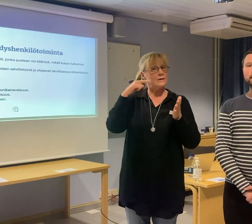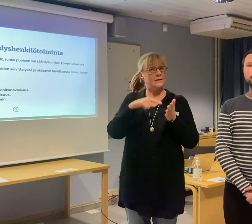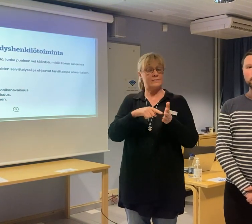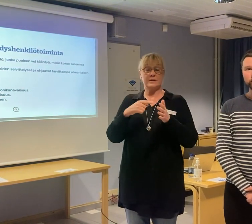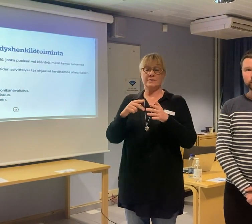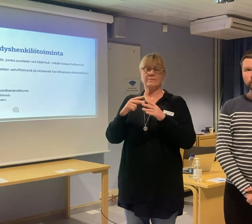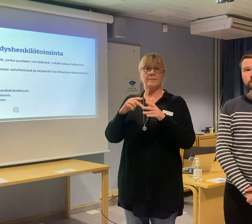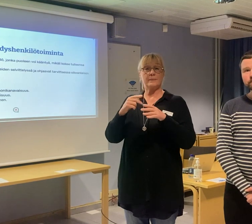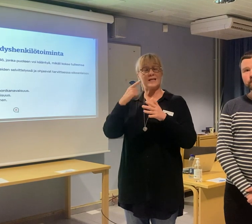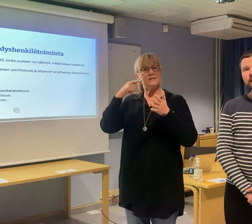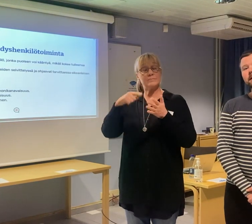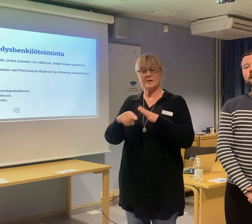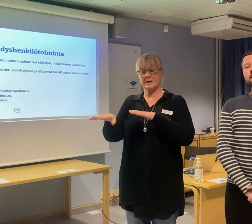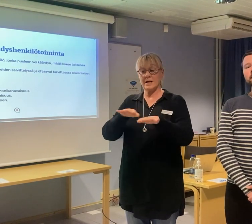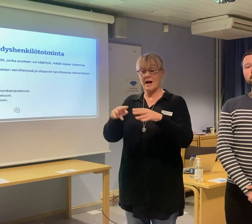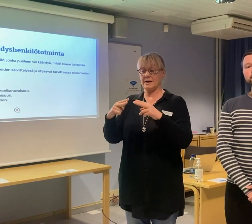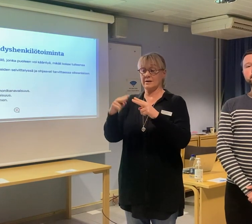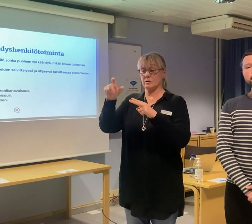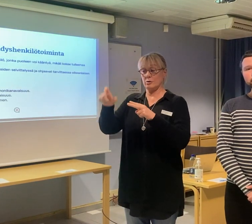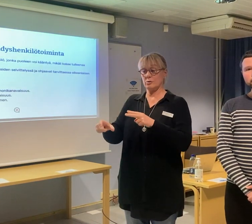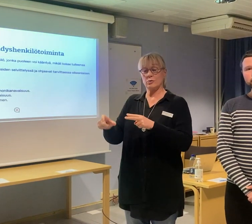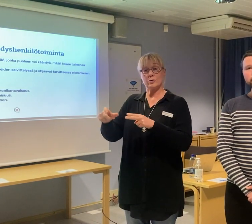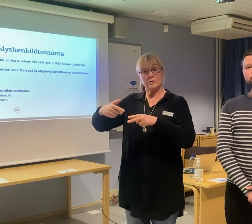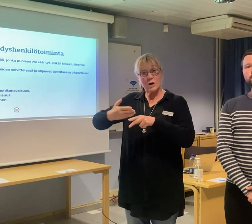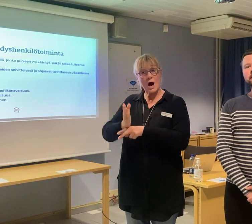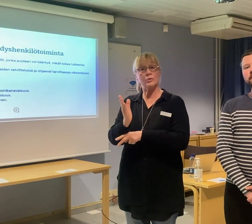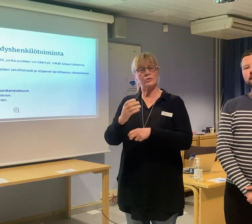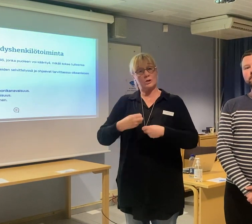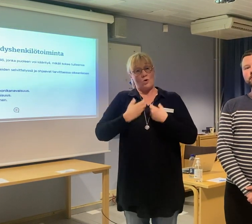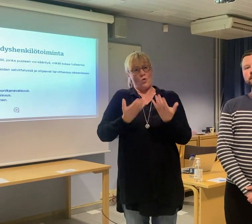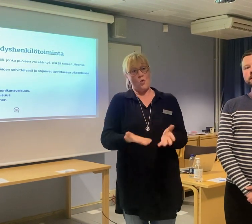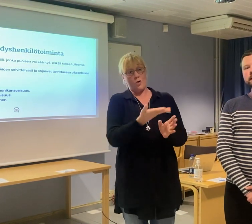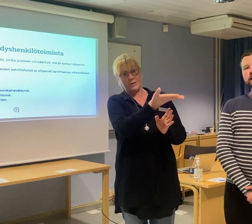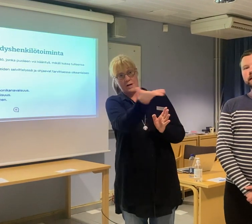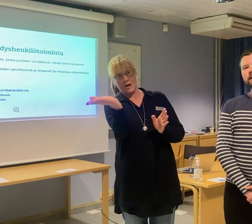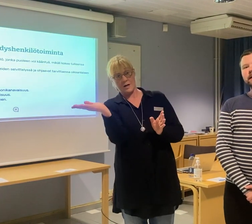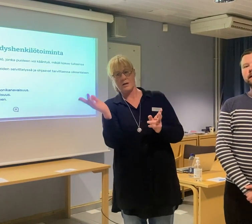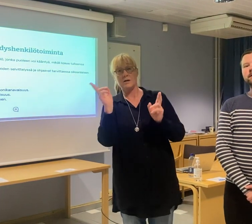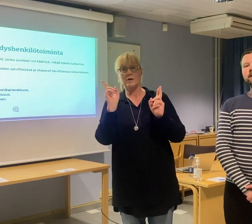Tämä onnistuu esimerkiksi häirintäyhdyshenkilön kautta -